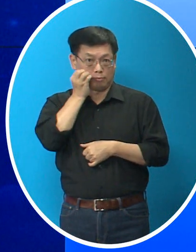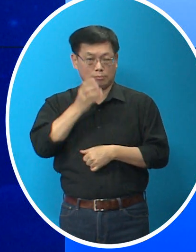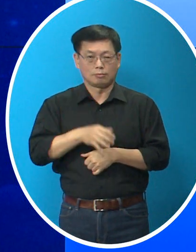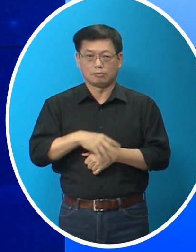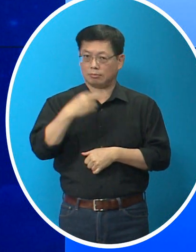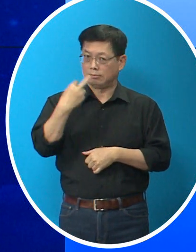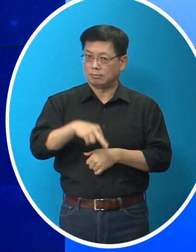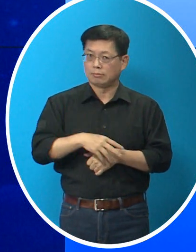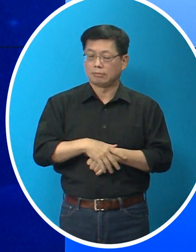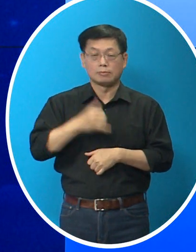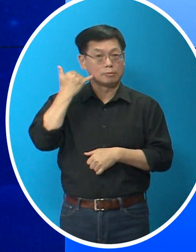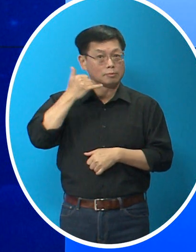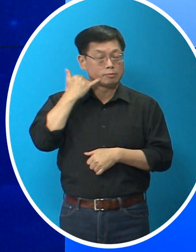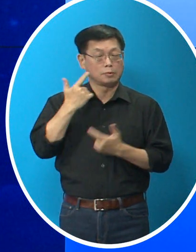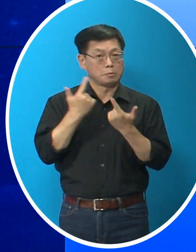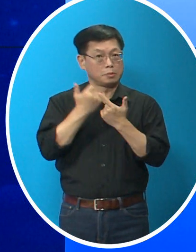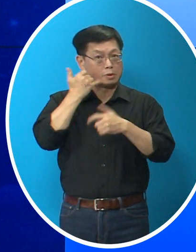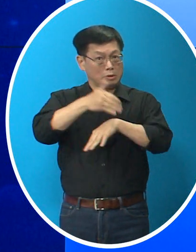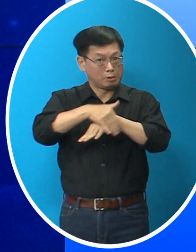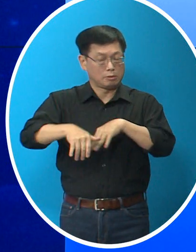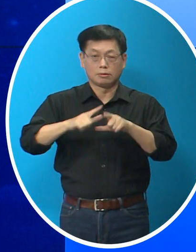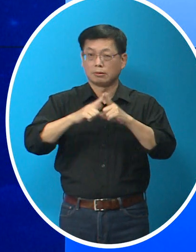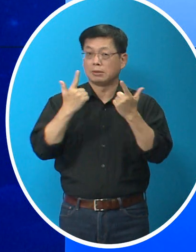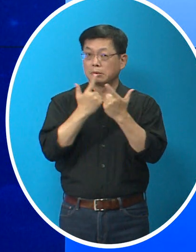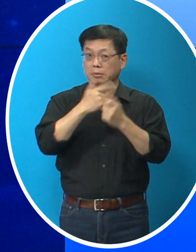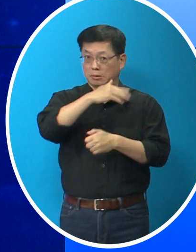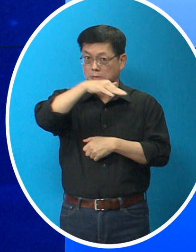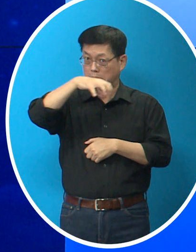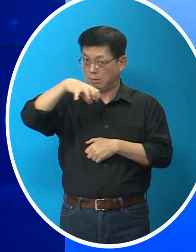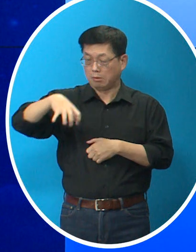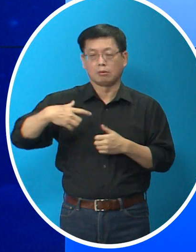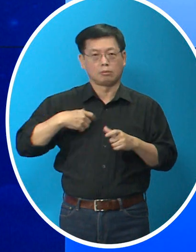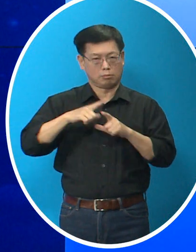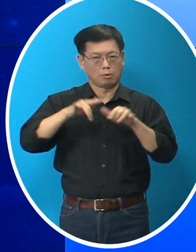還有基隆北海岸、大台北山區 都有大雨發生的機會